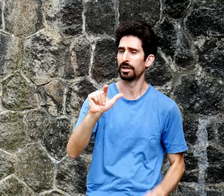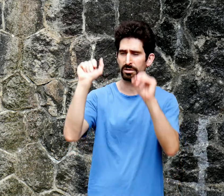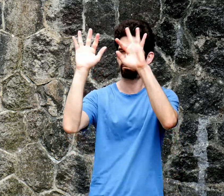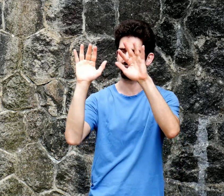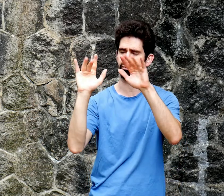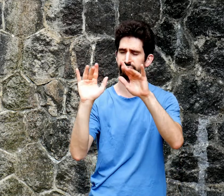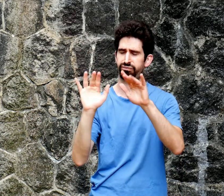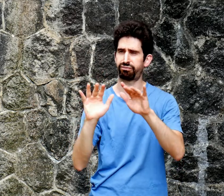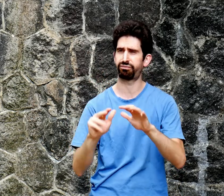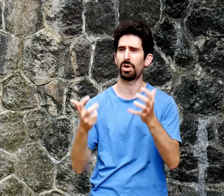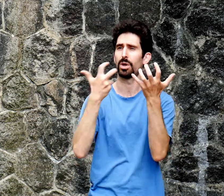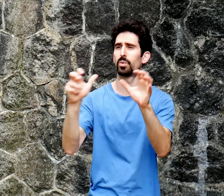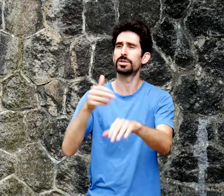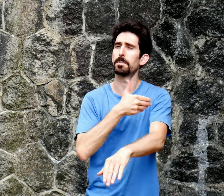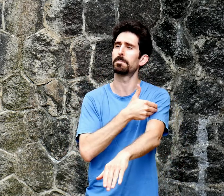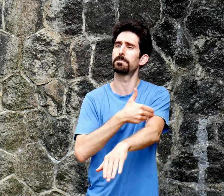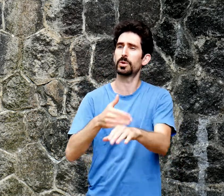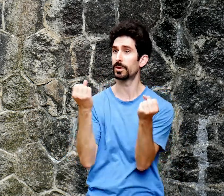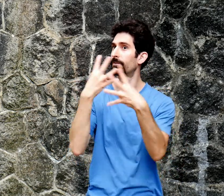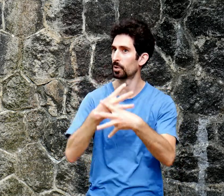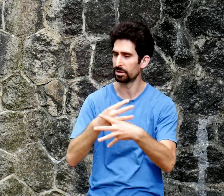récolte 800 millions de virus.